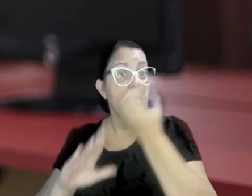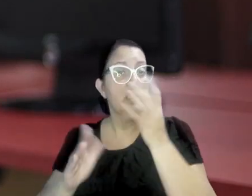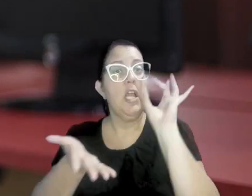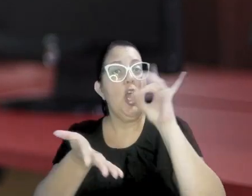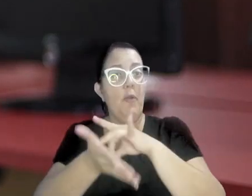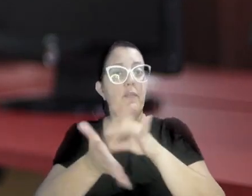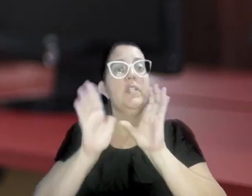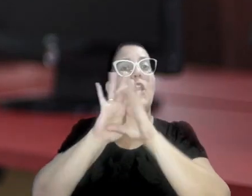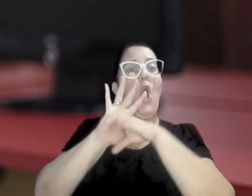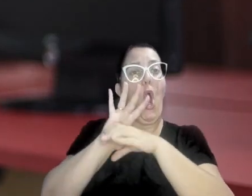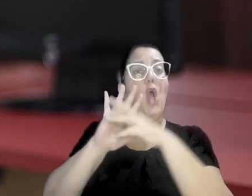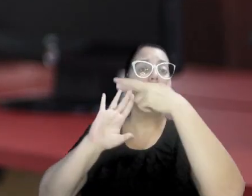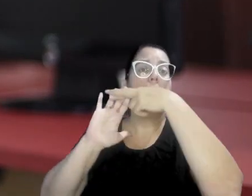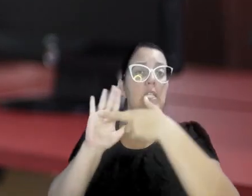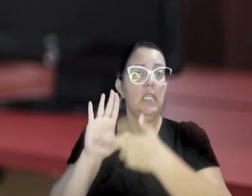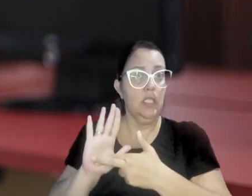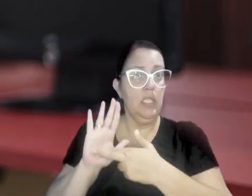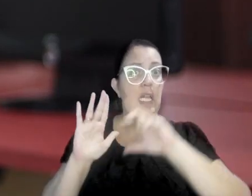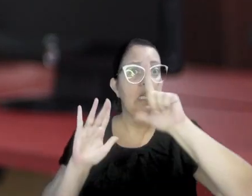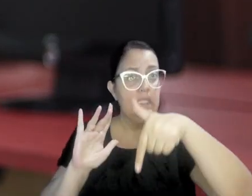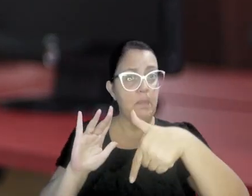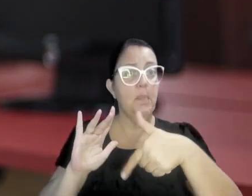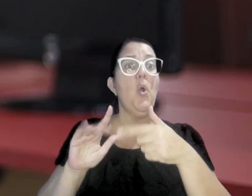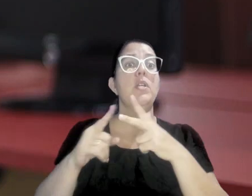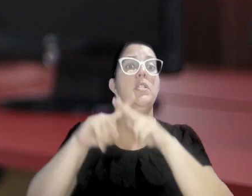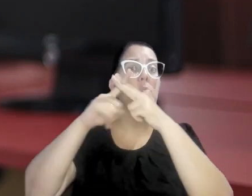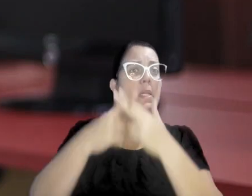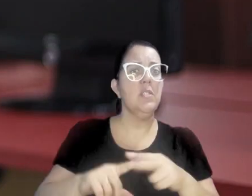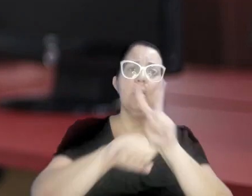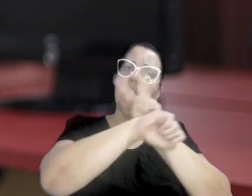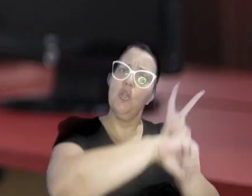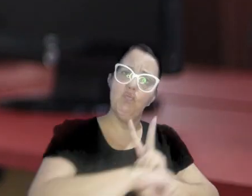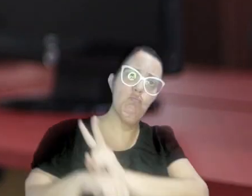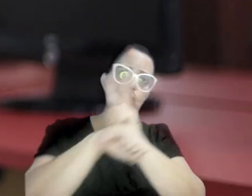definição das regras e, depois, manutenção e fiscalização dessas regras.